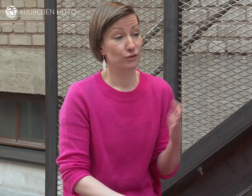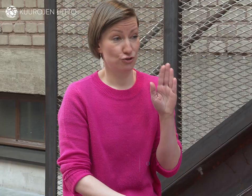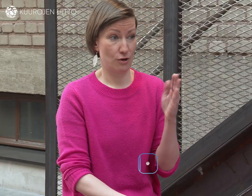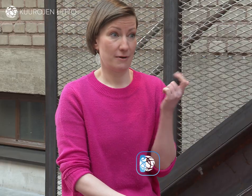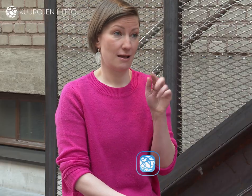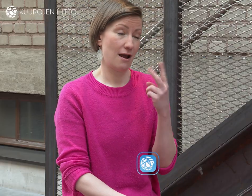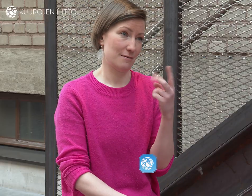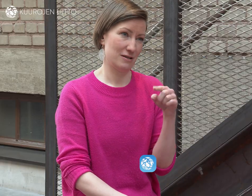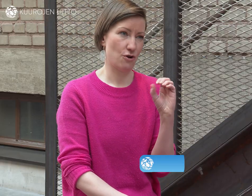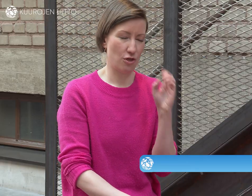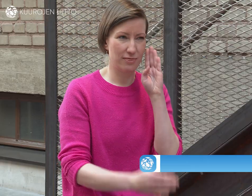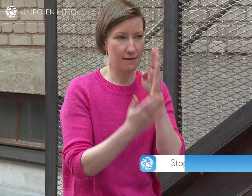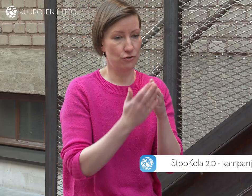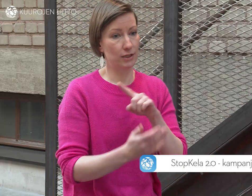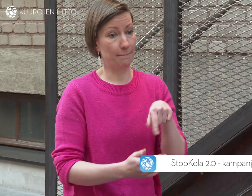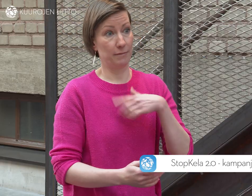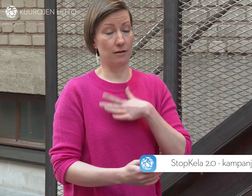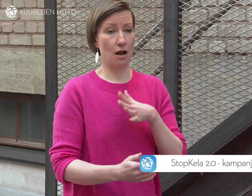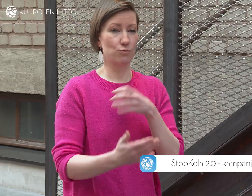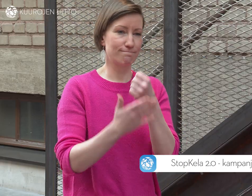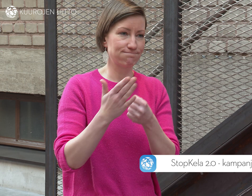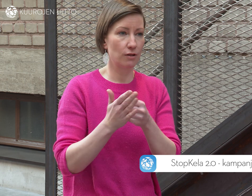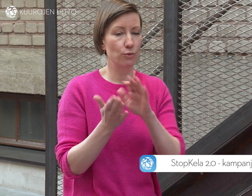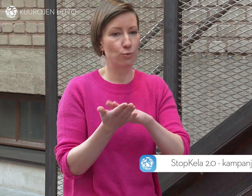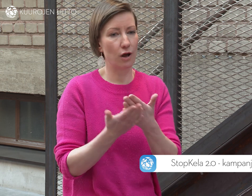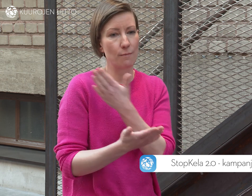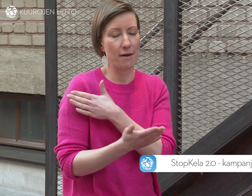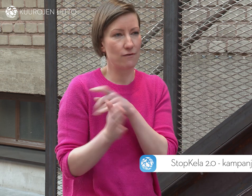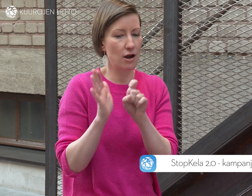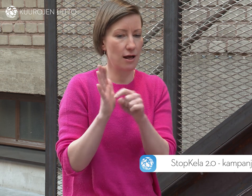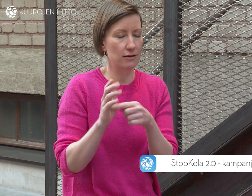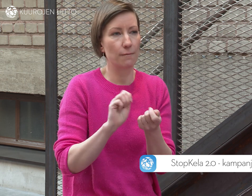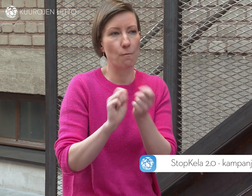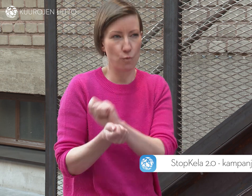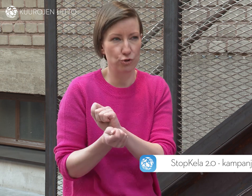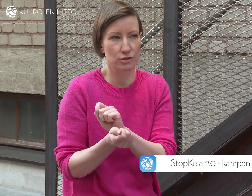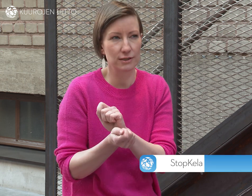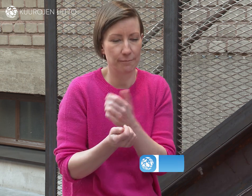Tavoitteenamme StopKela 2.0:ssa on saada muutoksia tulkkauspalvelulakiin.